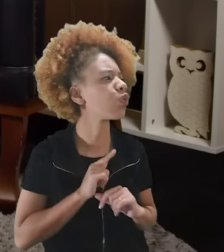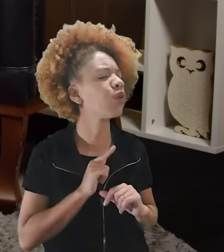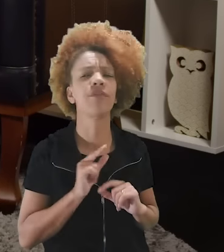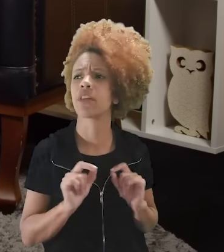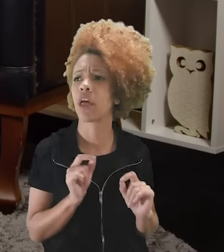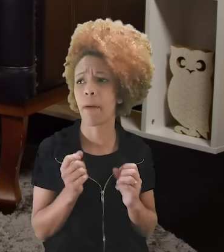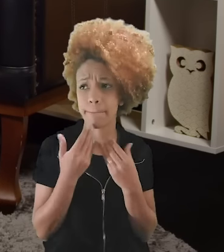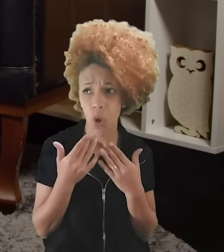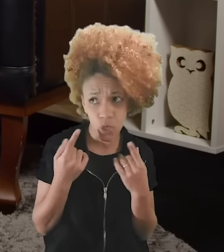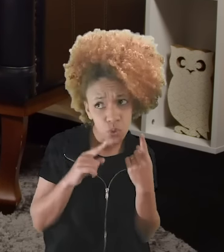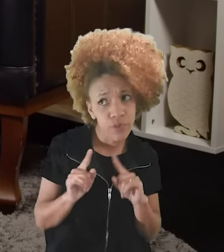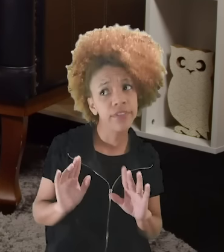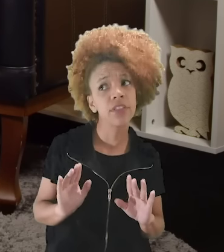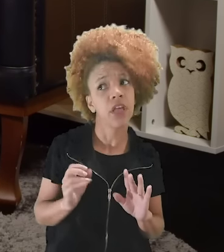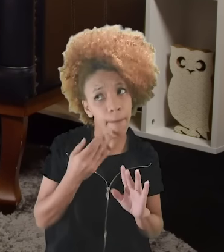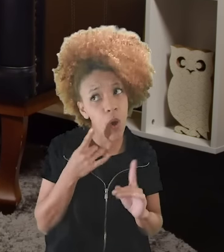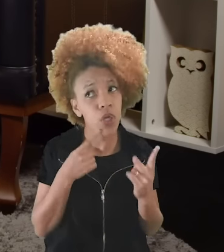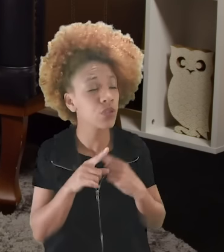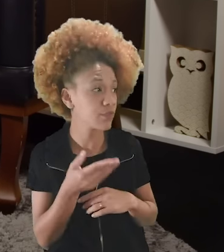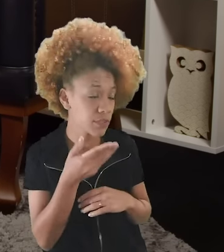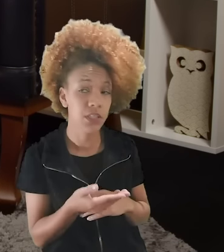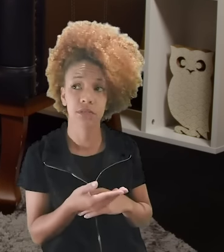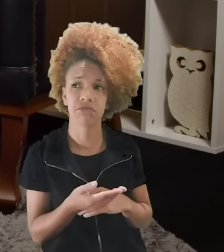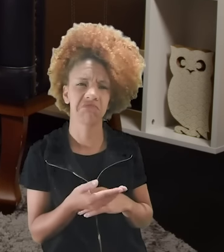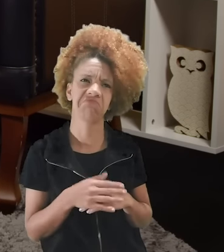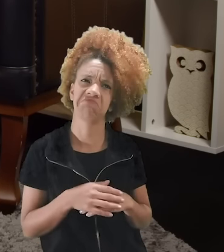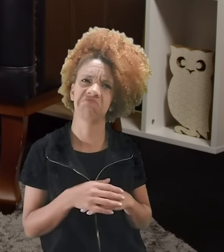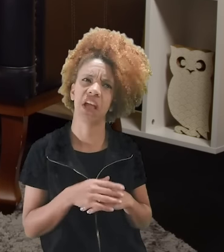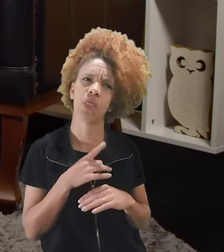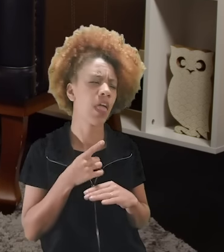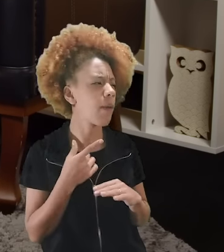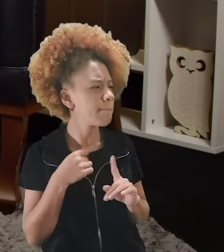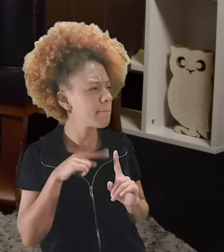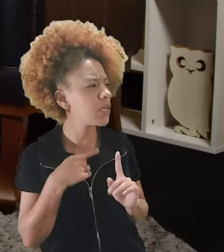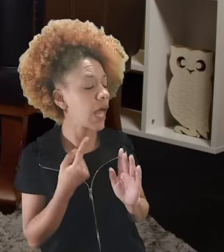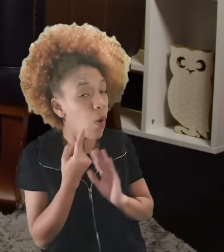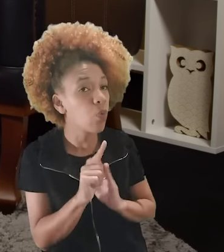para mim eu sanei boas dúvidas hein sanei boas dúvidas he aqui hum Talvez eu tenha mais uma é a